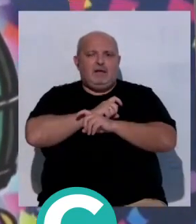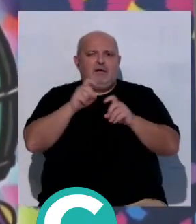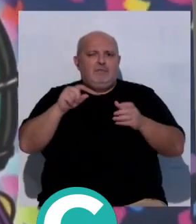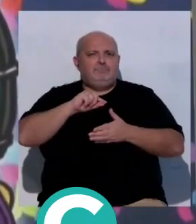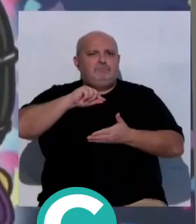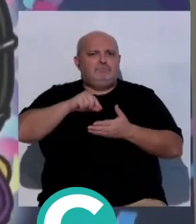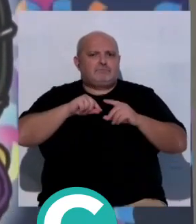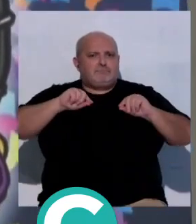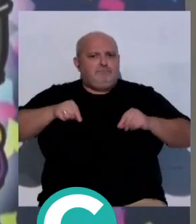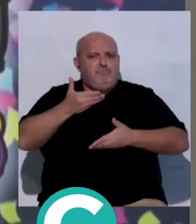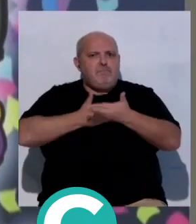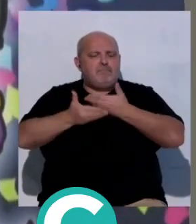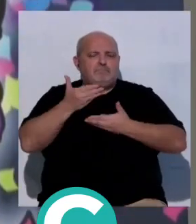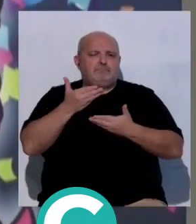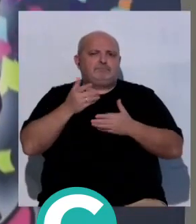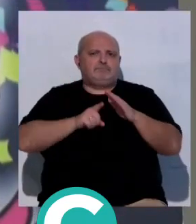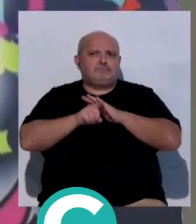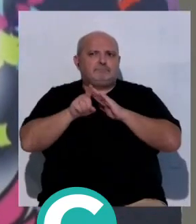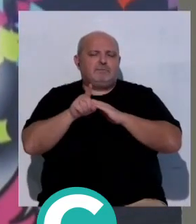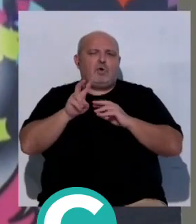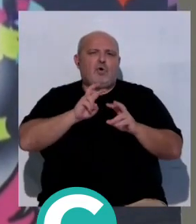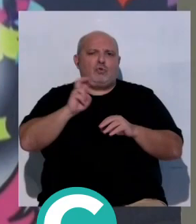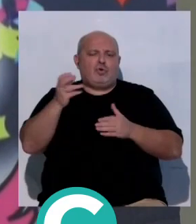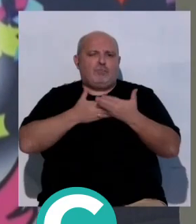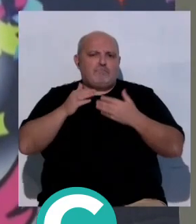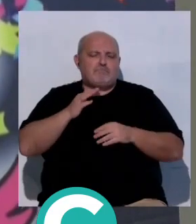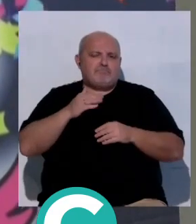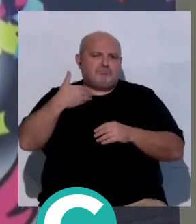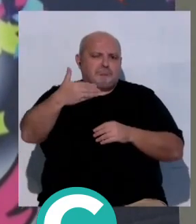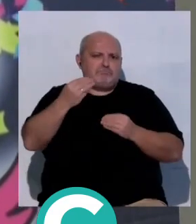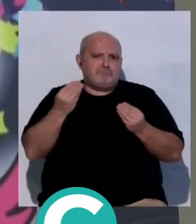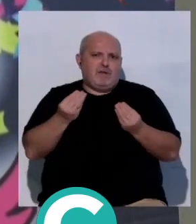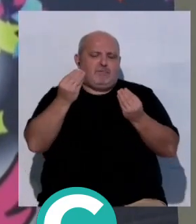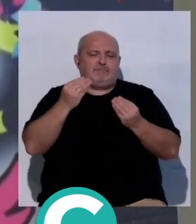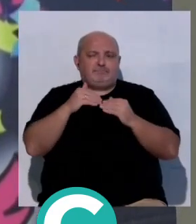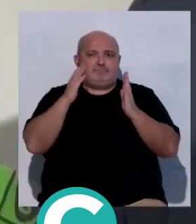un convenio que permitirá desarrollar nuevas colaboraciones esta casa debe de ser también